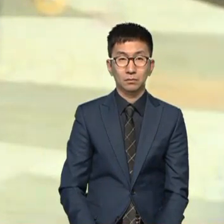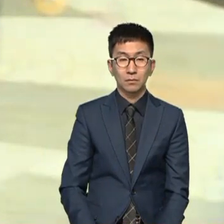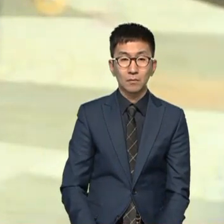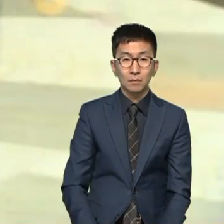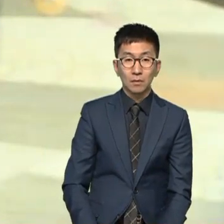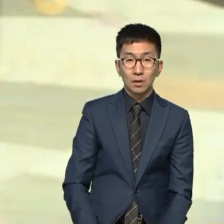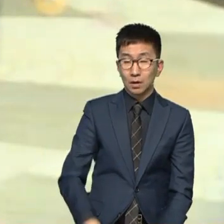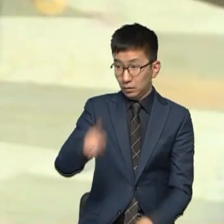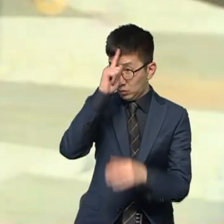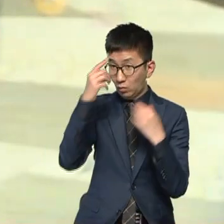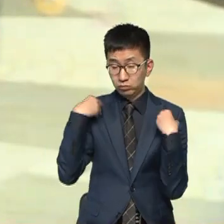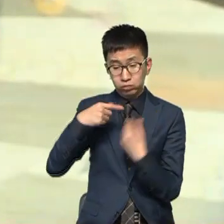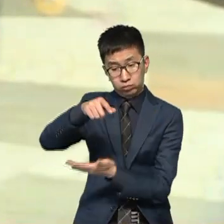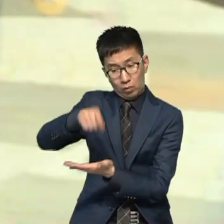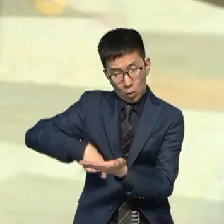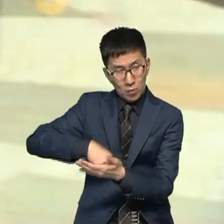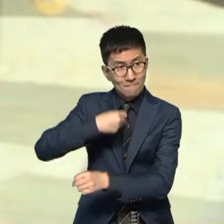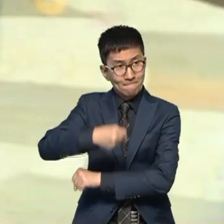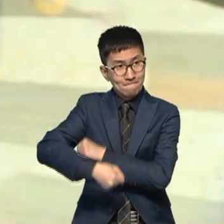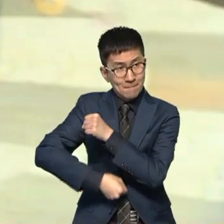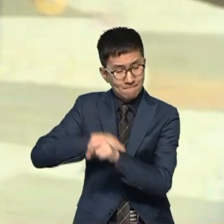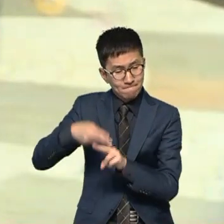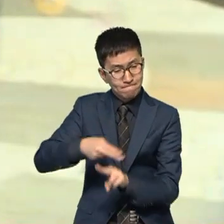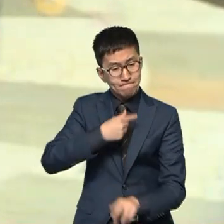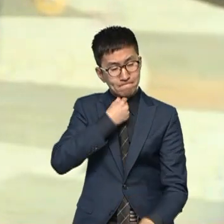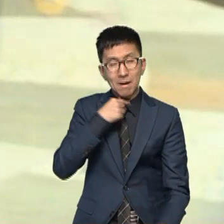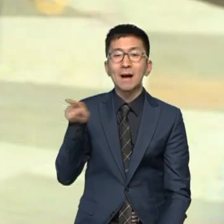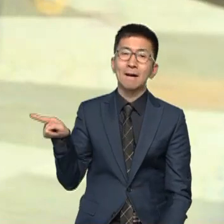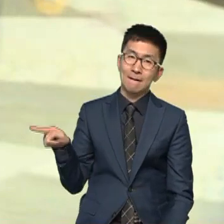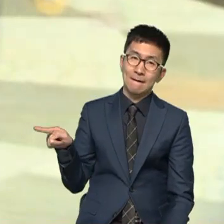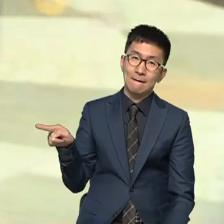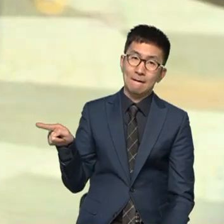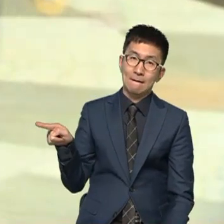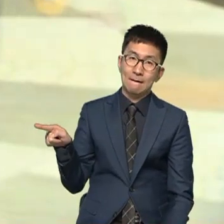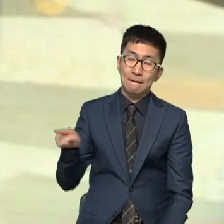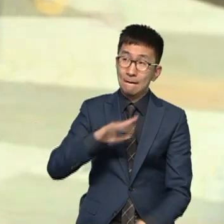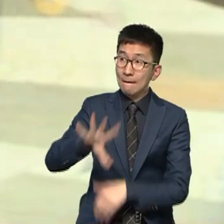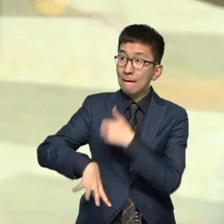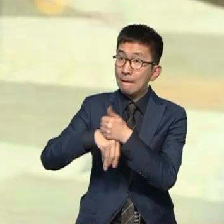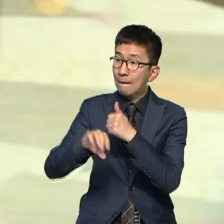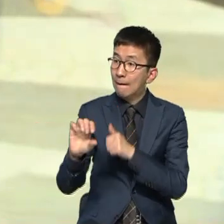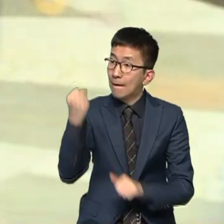정권에 유리하게 만들려고 하고 있고 그 정점에 이동관 방통위원장이 있다고 보고 있습니다.